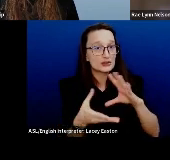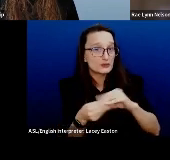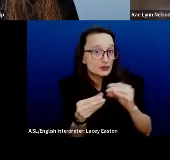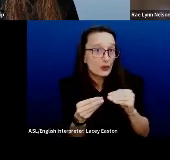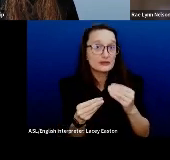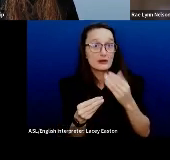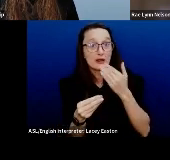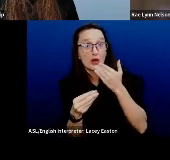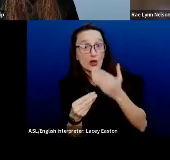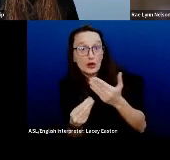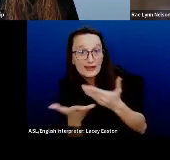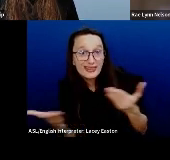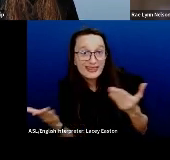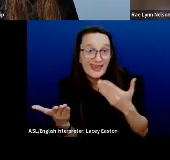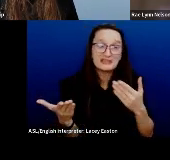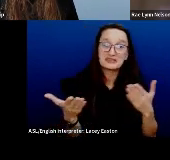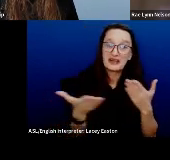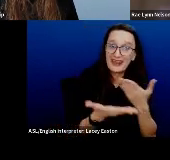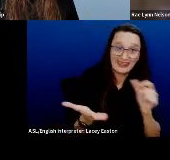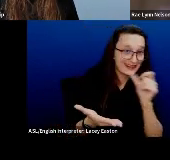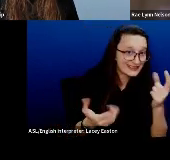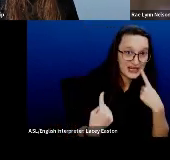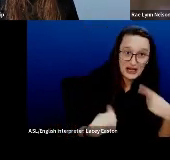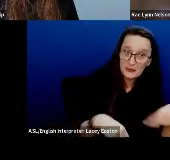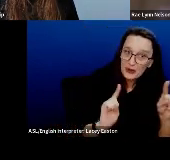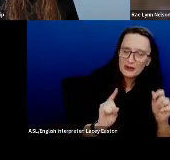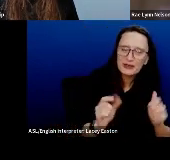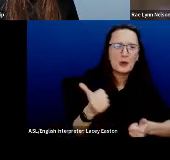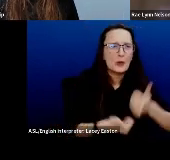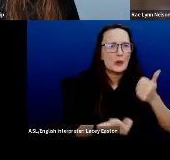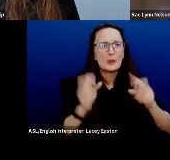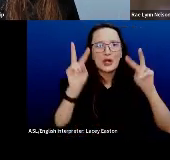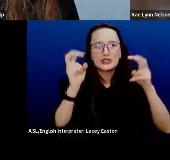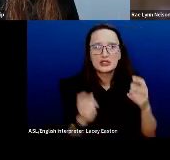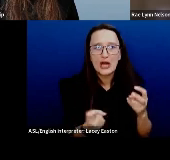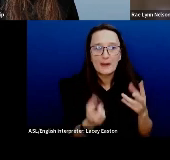Qué sesiones o temas podemos mejorar. ¿Qué sería útil para usted? Tenemos un